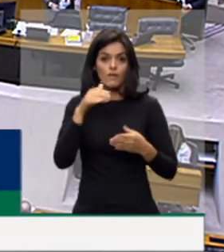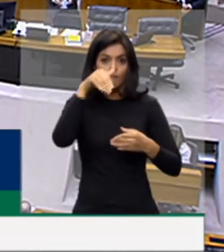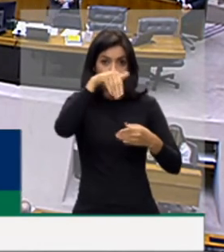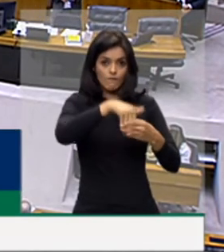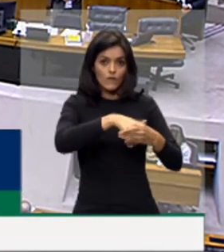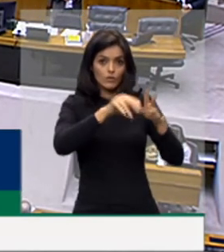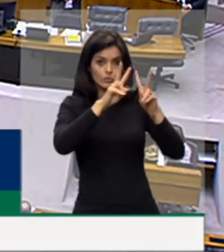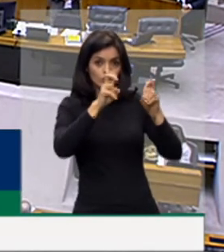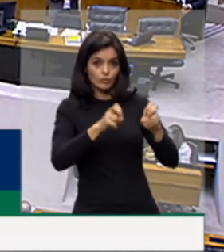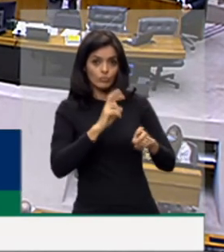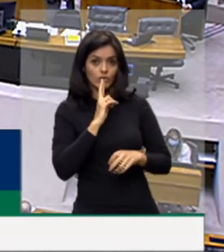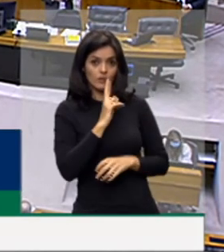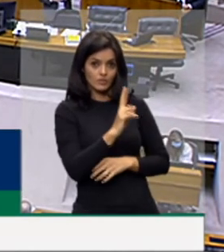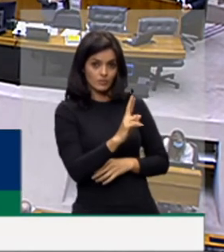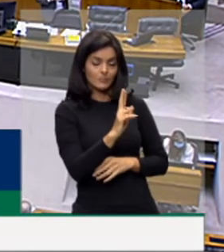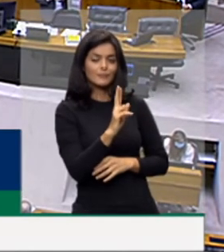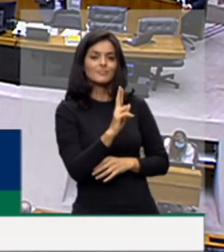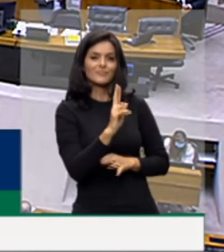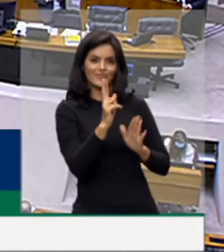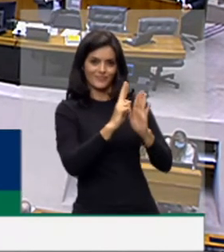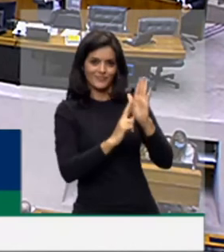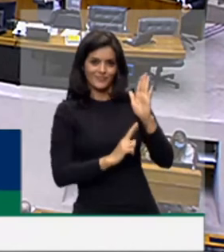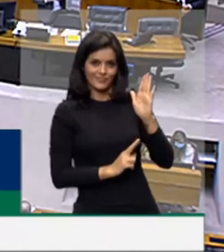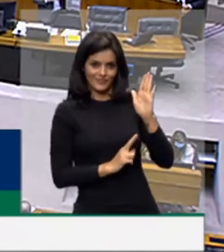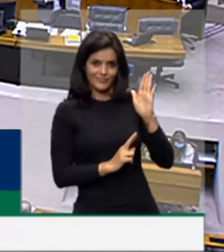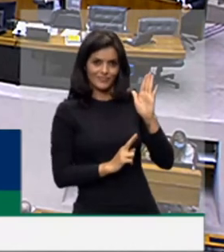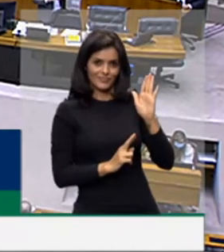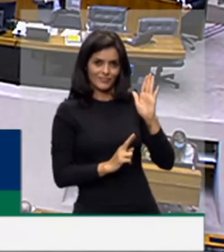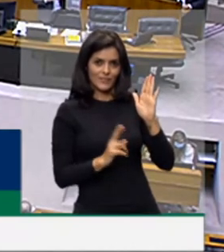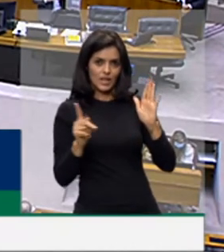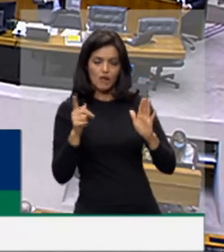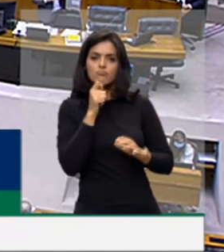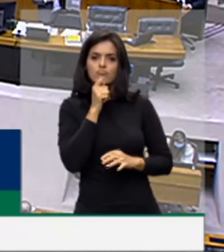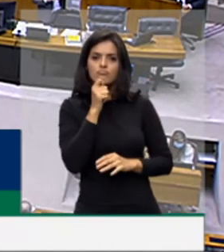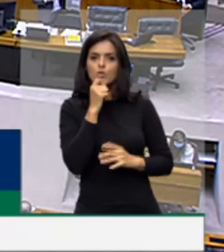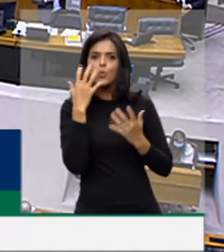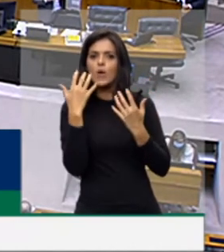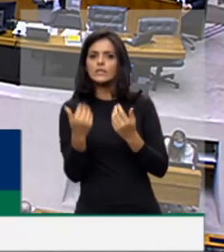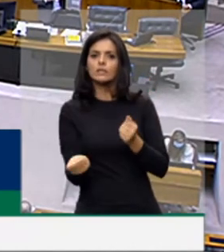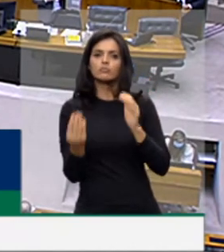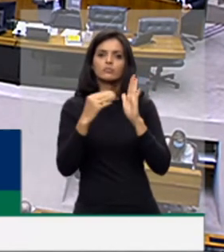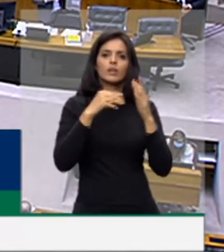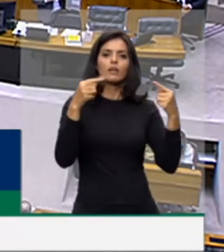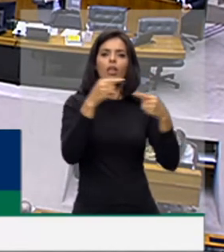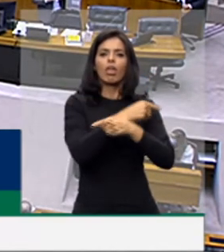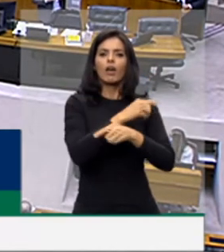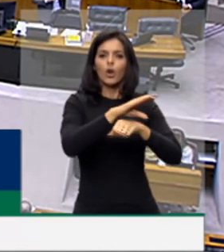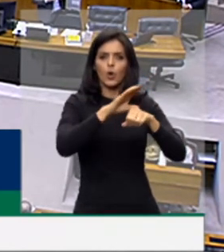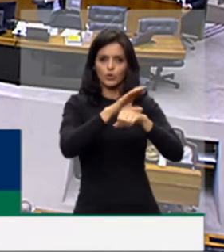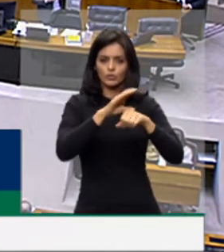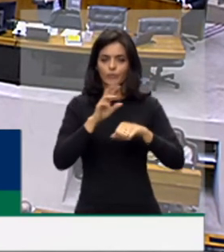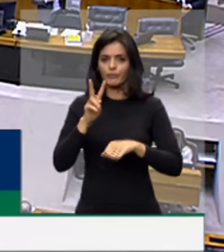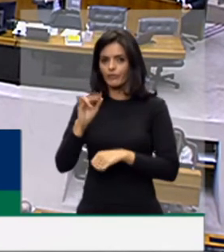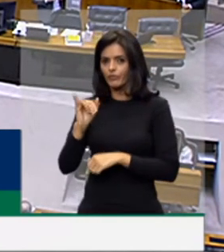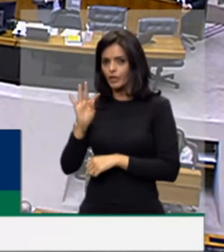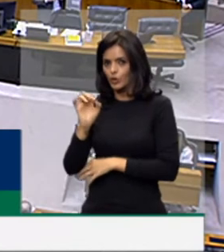FAVOR, VITOR LIPPI. -- [REPÓRTER]: DEPUTADO VITOR LIPPI, DO PSDB DO ESTADO DE SÃO PAULO, ESSA VOTAÇÃO É EM RELAÇÃO AO PARECER DO RELATOR, NO QUE ELE NÃO